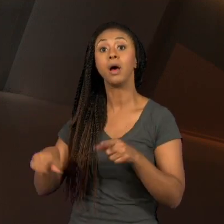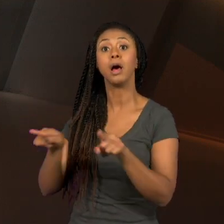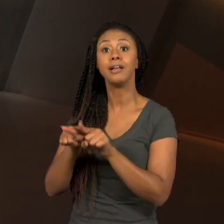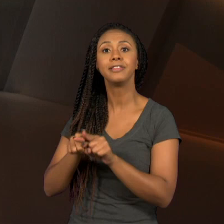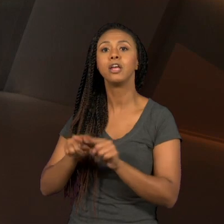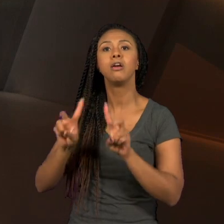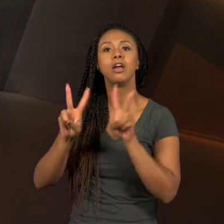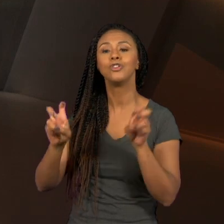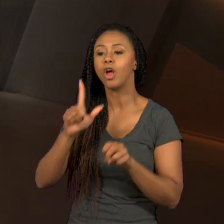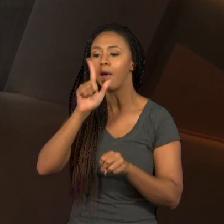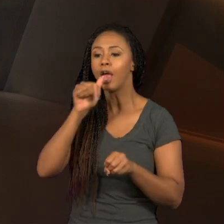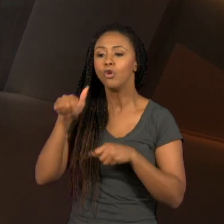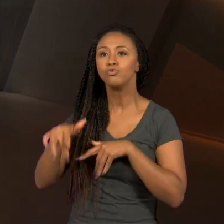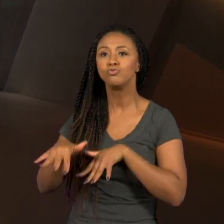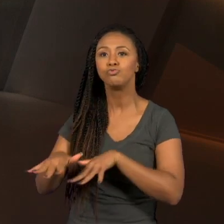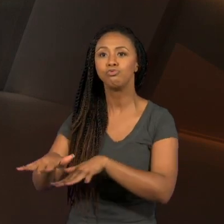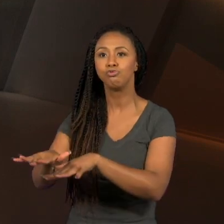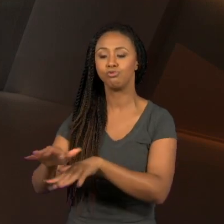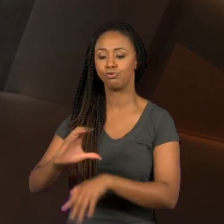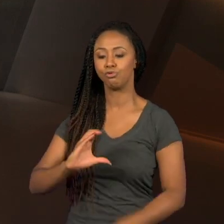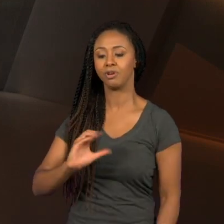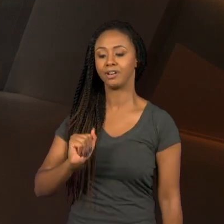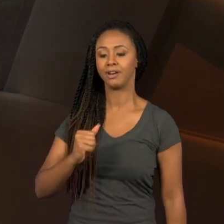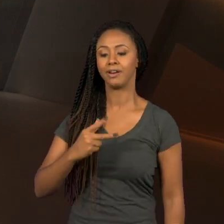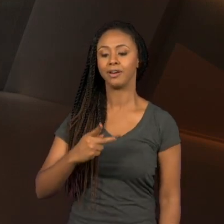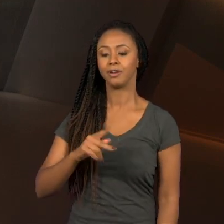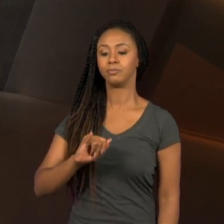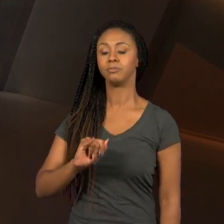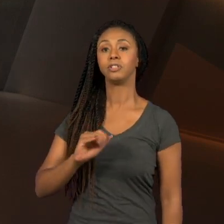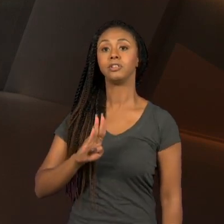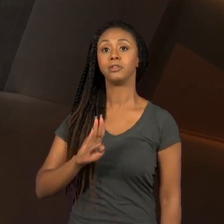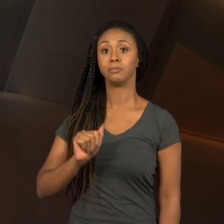MAS, JOÃO CABRAL DE MELO NETO FOI DIPLOMATA,